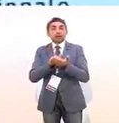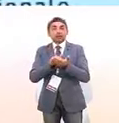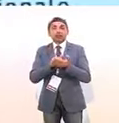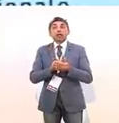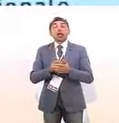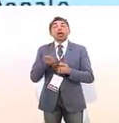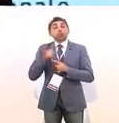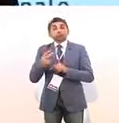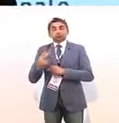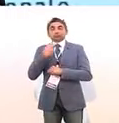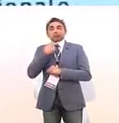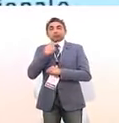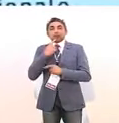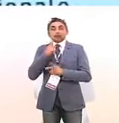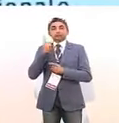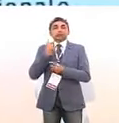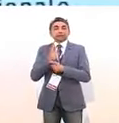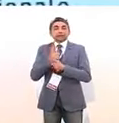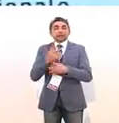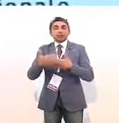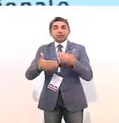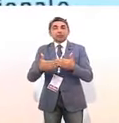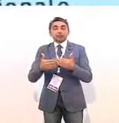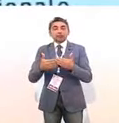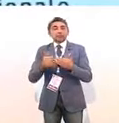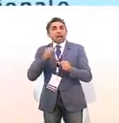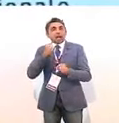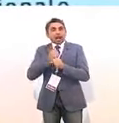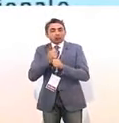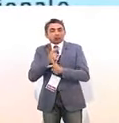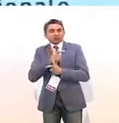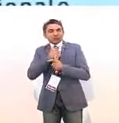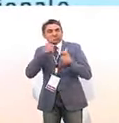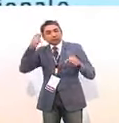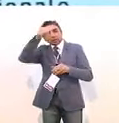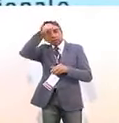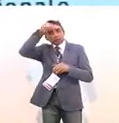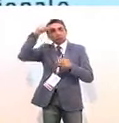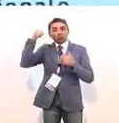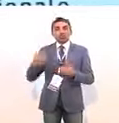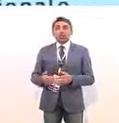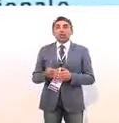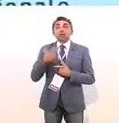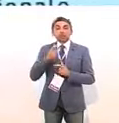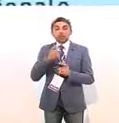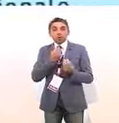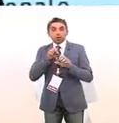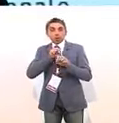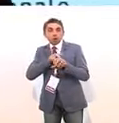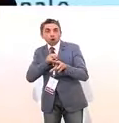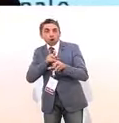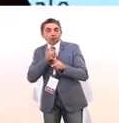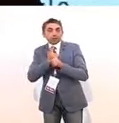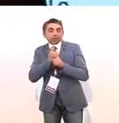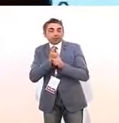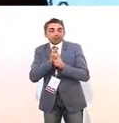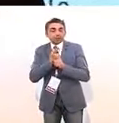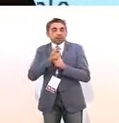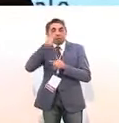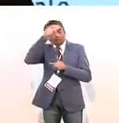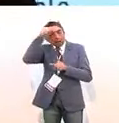obbligato a farlo facendo più fatica (perché se devi rincorrere, fai più fatica di prima).